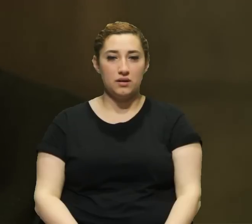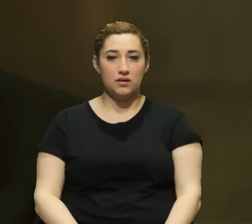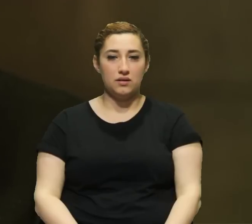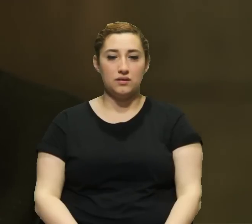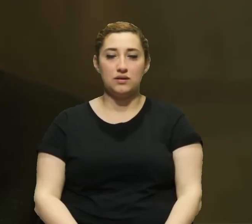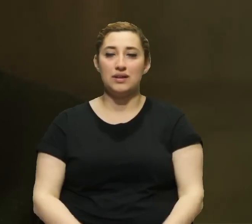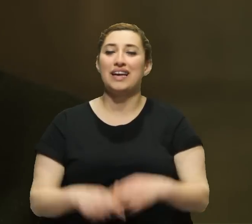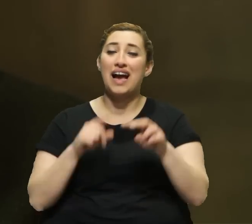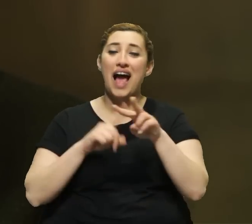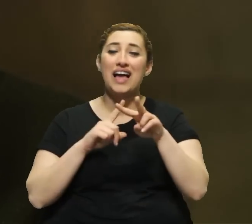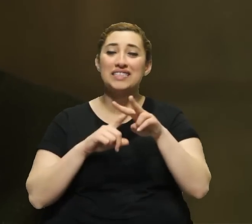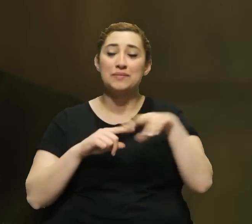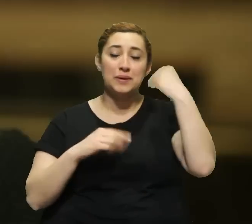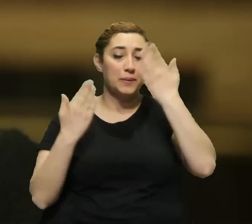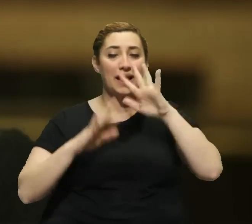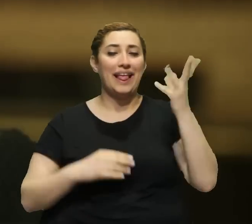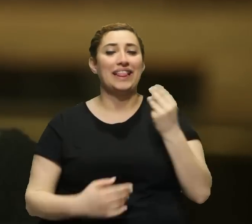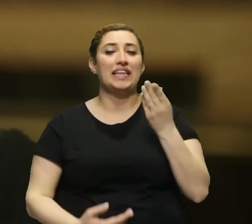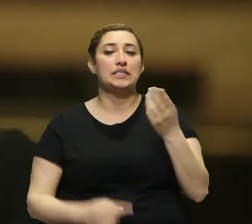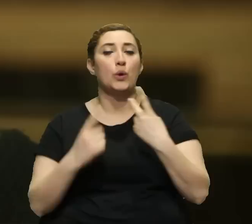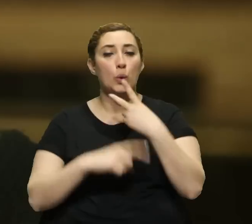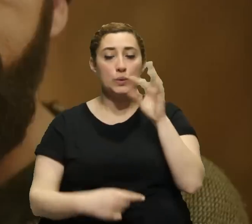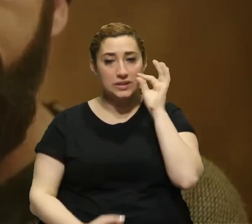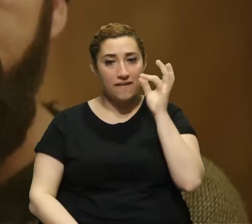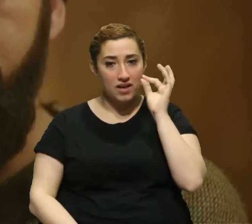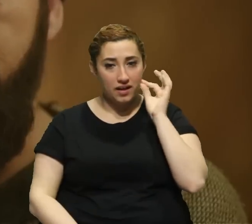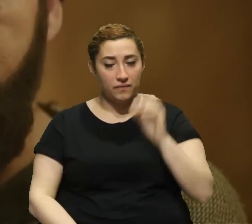Kasım'ım dervişin hasıdır Yunus Efendi.